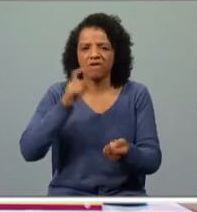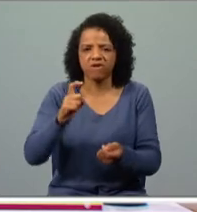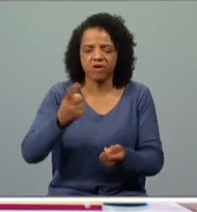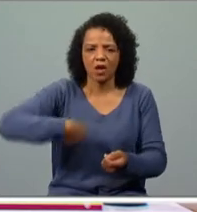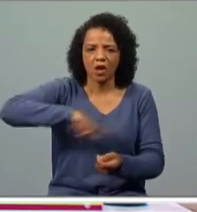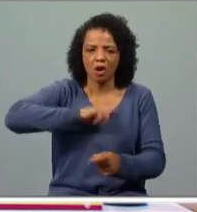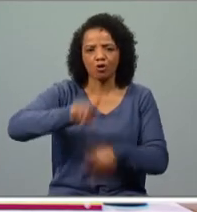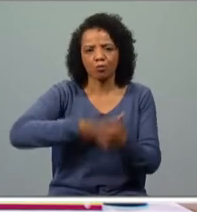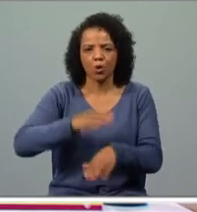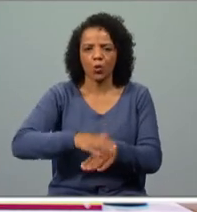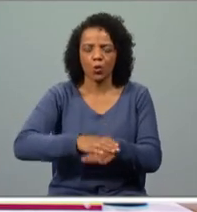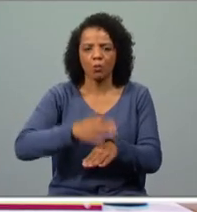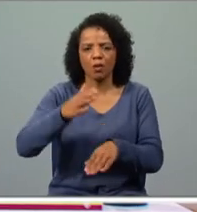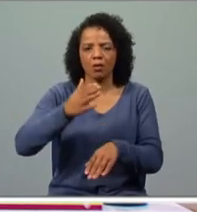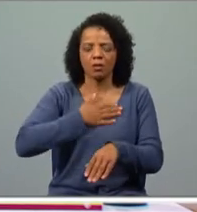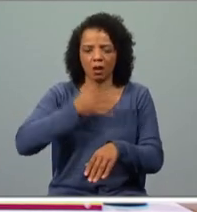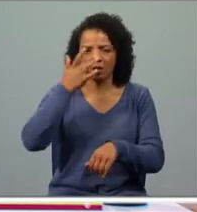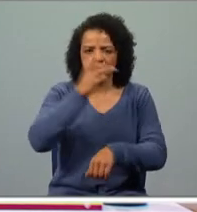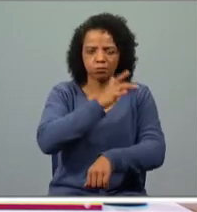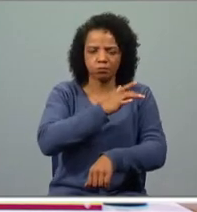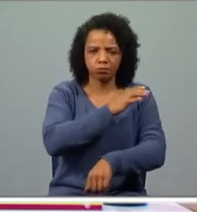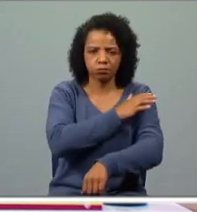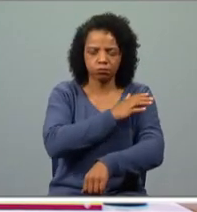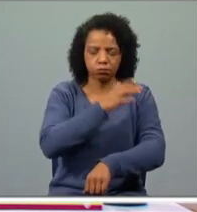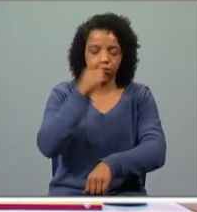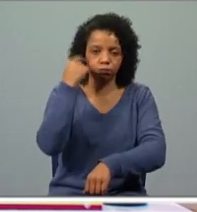nós Pois é que ficamos aqui que os olhos né que segurar as partes vamos falar 我們因為我們留在這裡那雙眼睛持有零件的權利讓我們談談